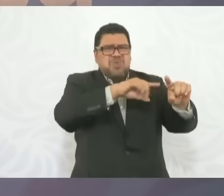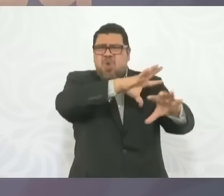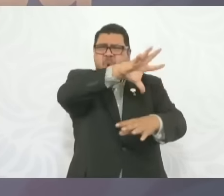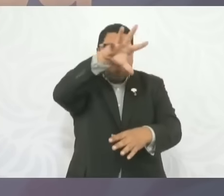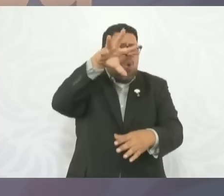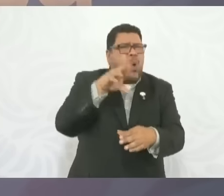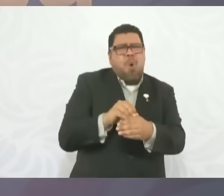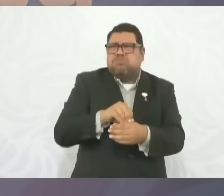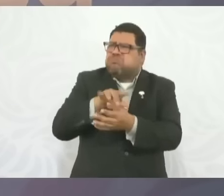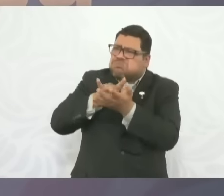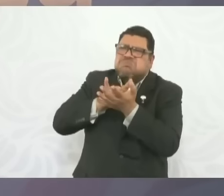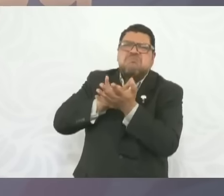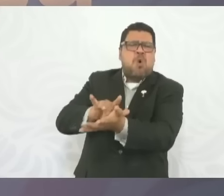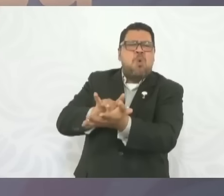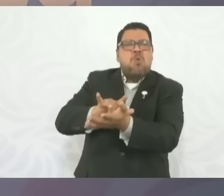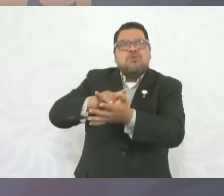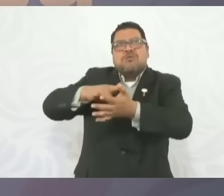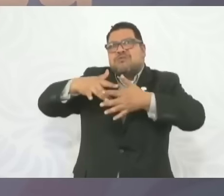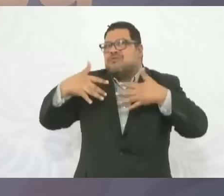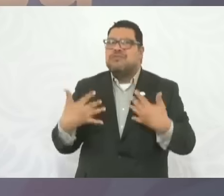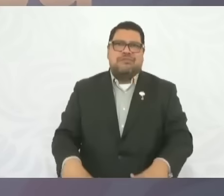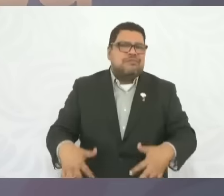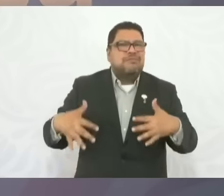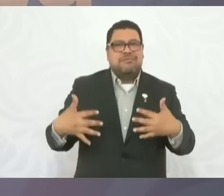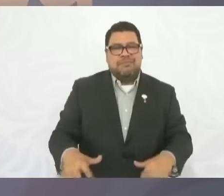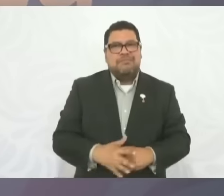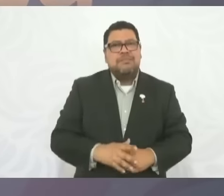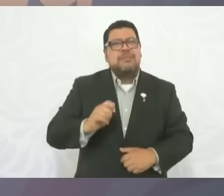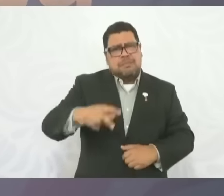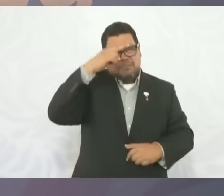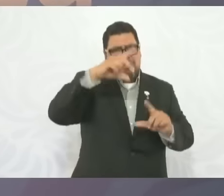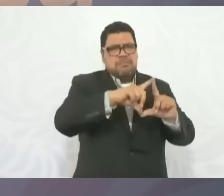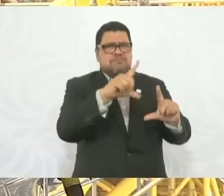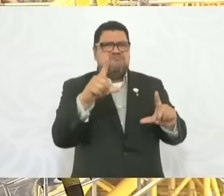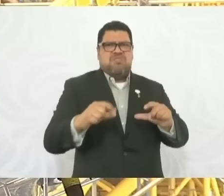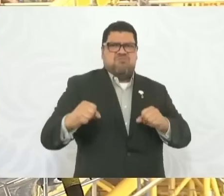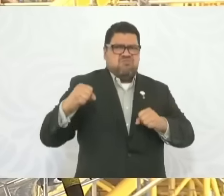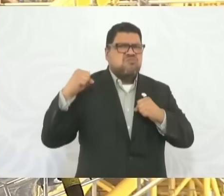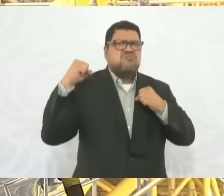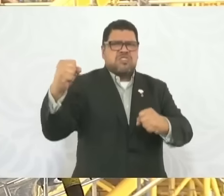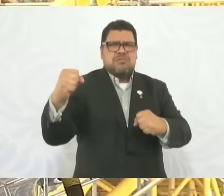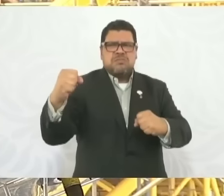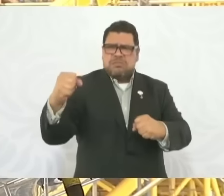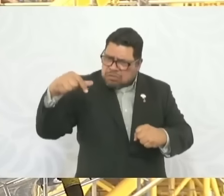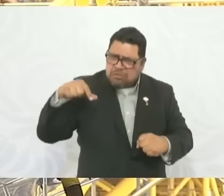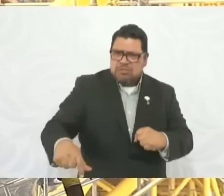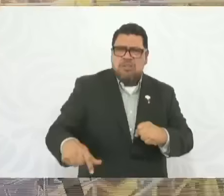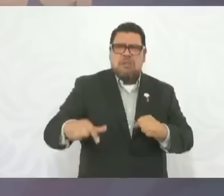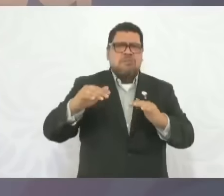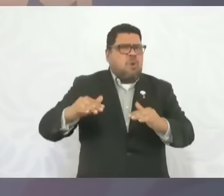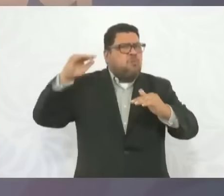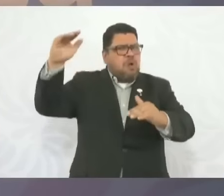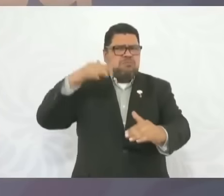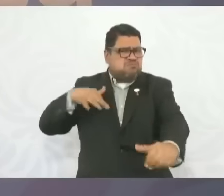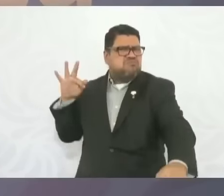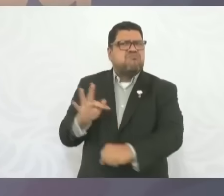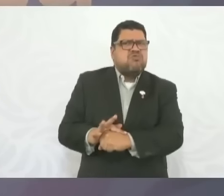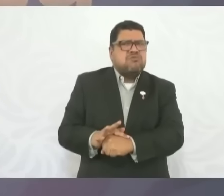sumaron a ese momento histórico. México entero se levantó para defender su futuro, su dignidad.